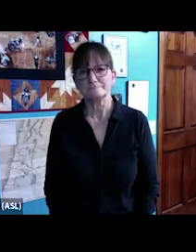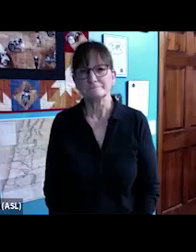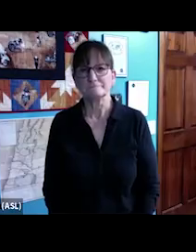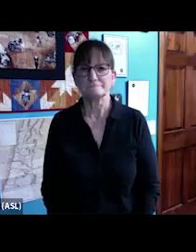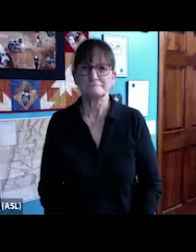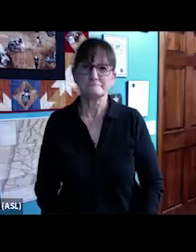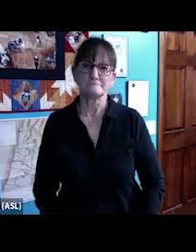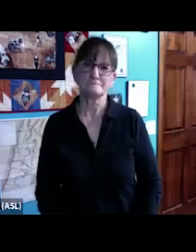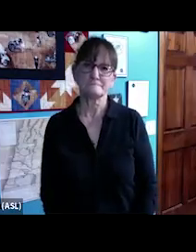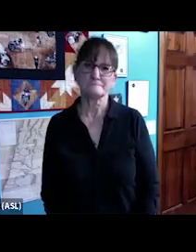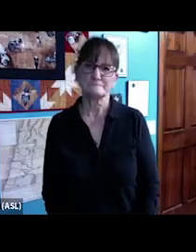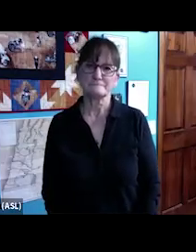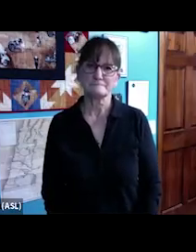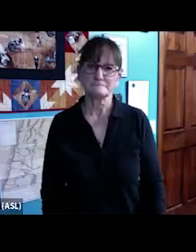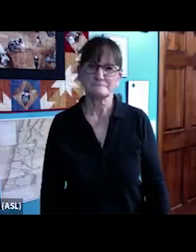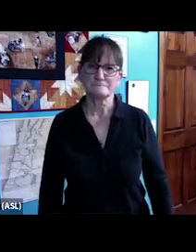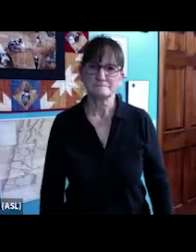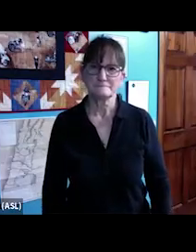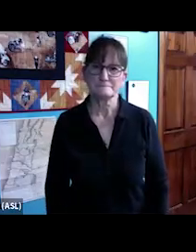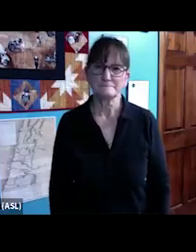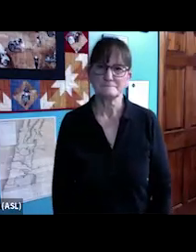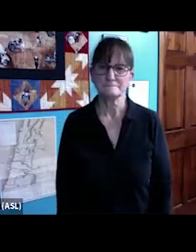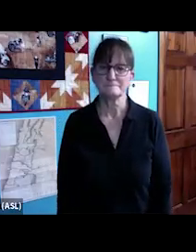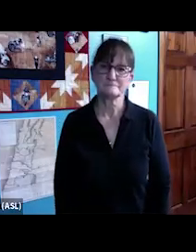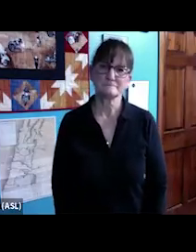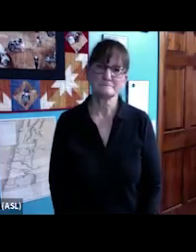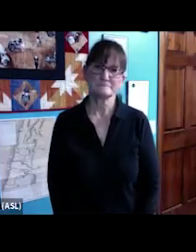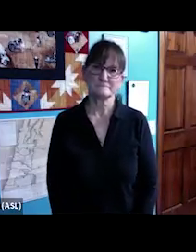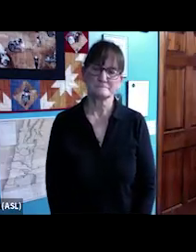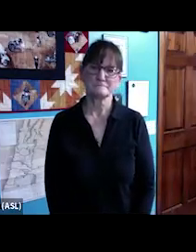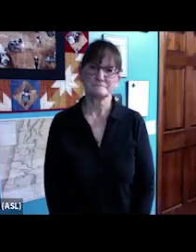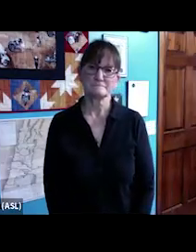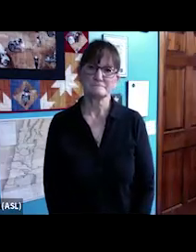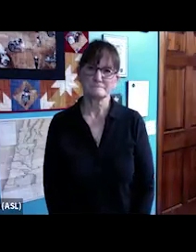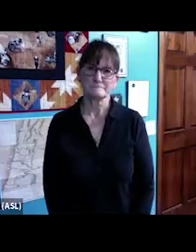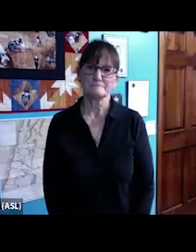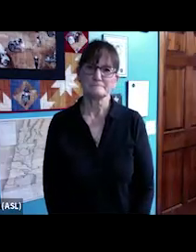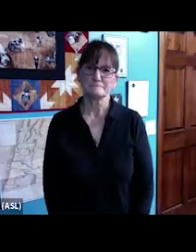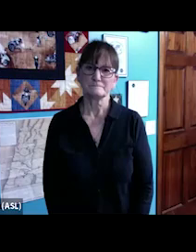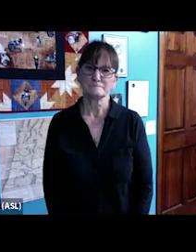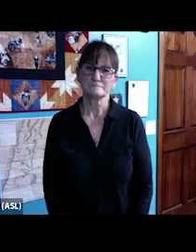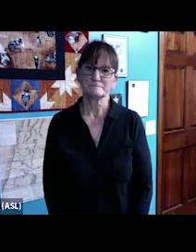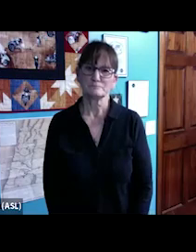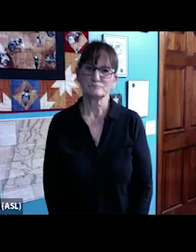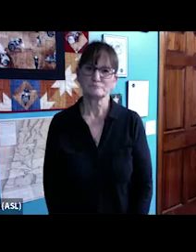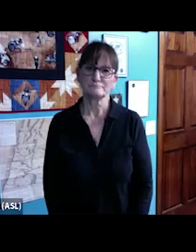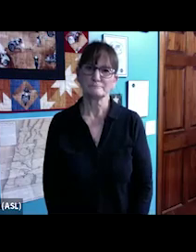lo uso como evidencia adicional. No lo veo como un fracaso real o una razón